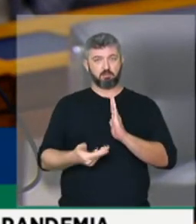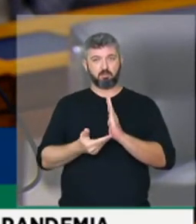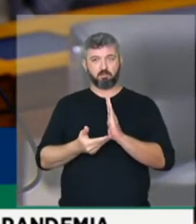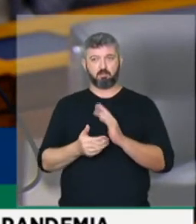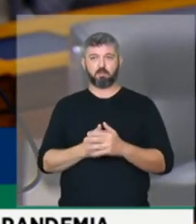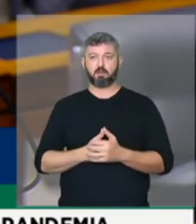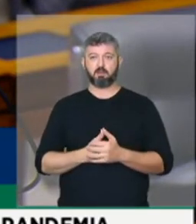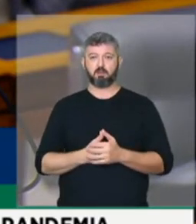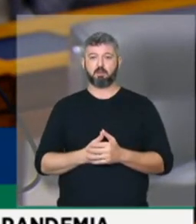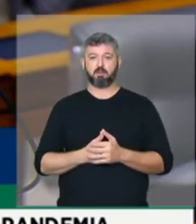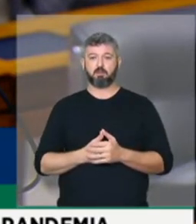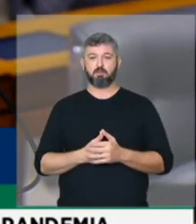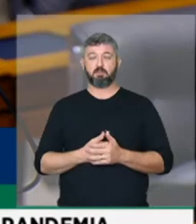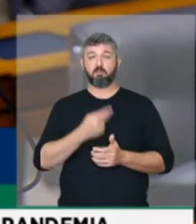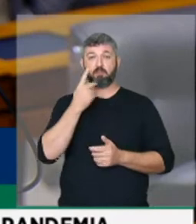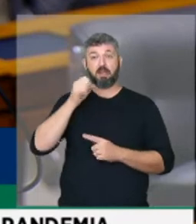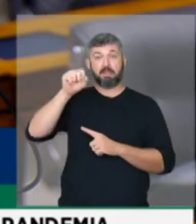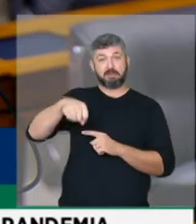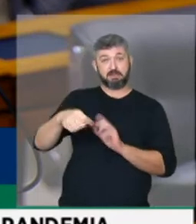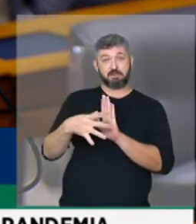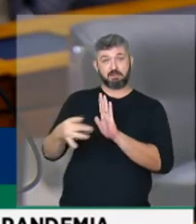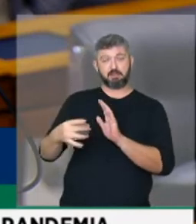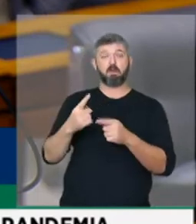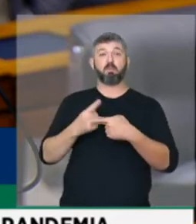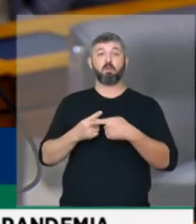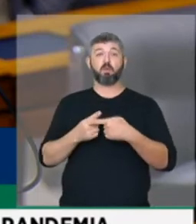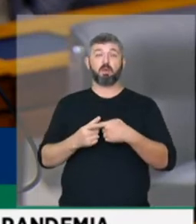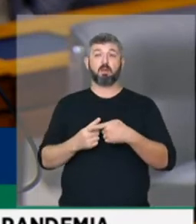OU SEJA... É DIZER SIM AO DESTAQUE... PORQUE ESSE PROJETO NÃO É DE GOVERNO NEM DE OPOSIÇÃO, É UM PROJETO